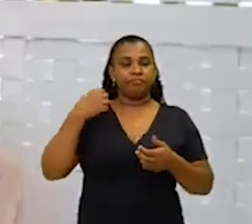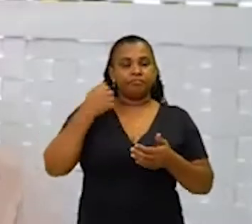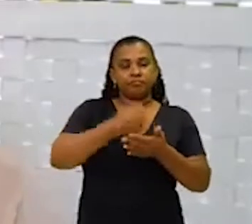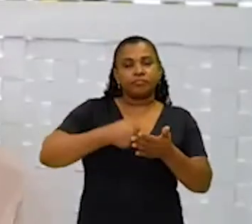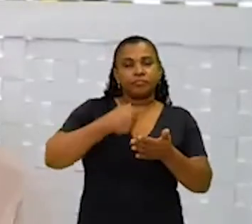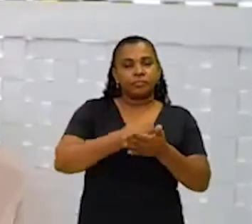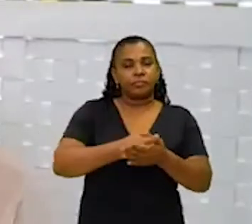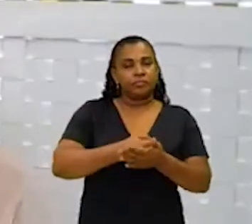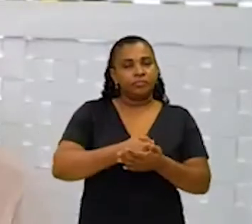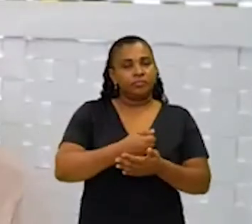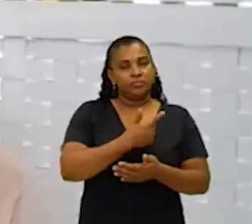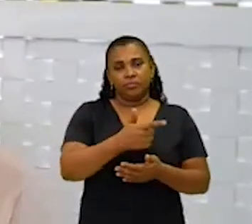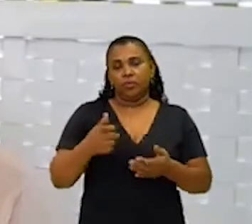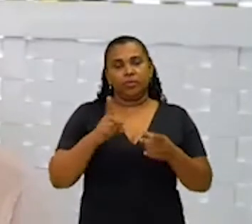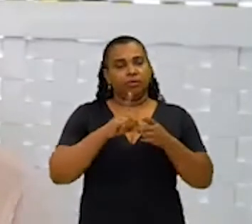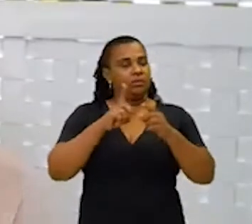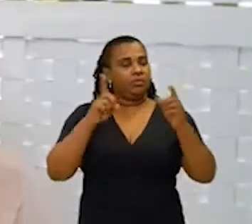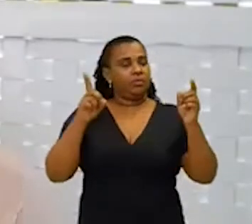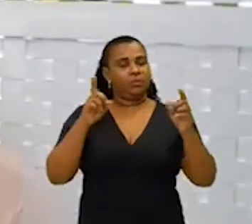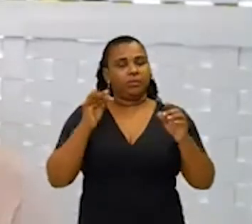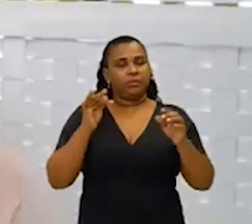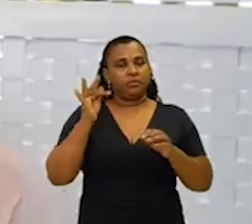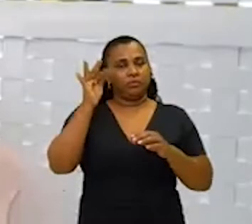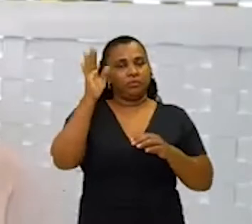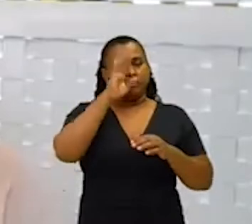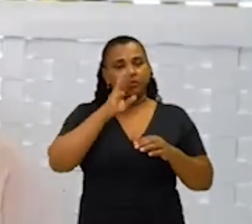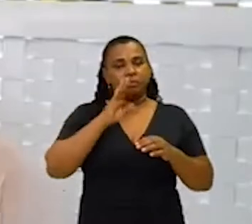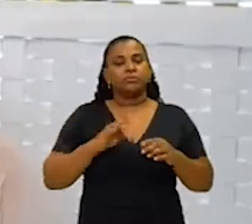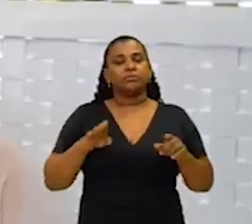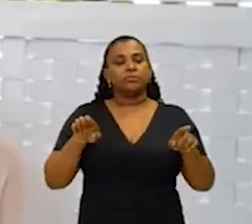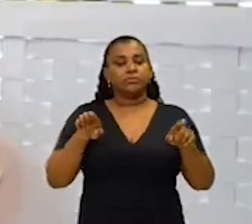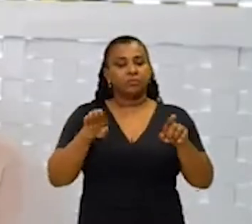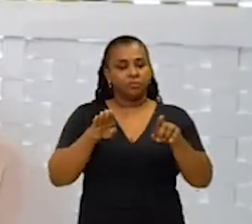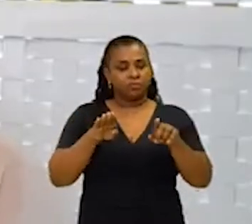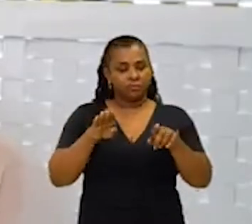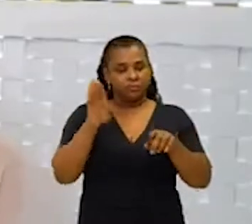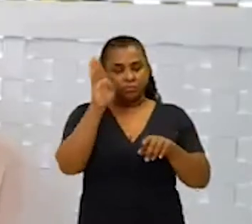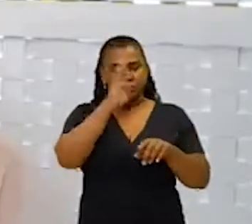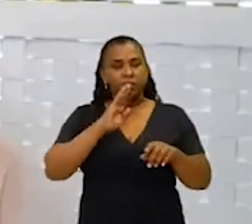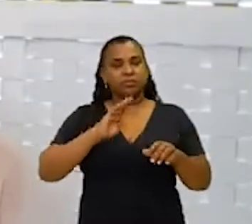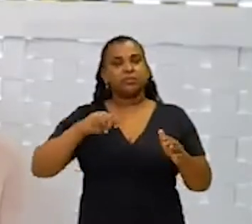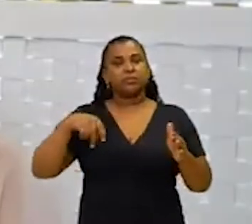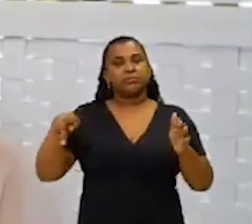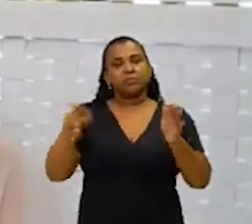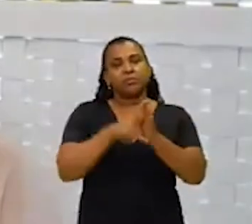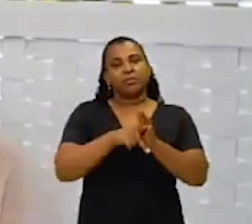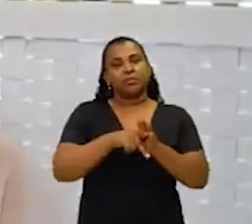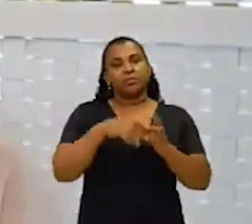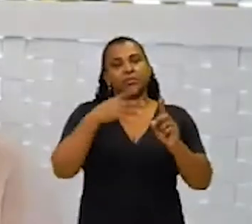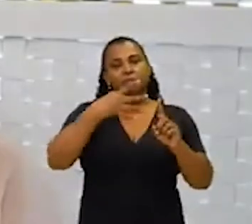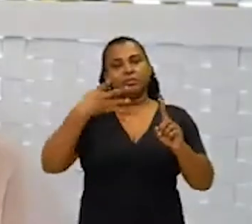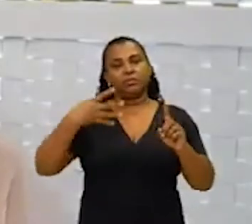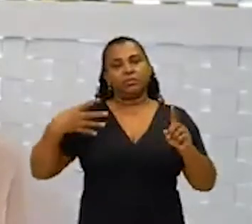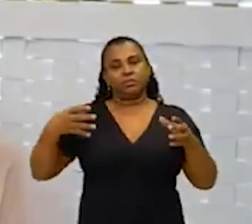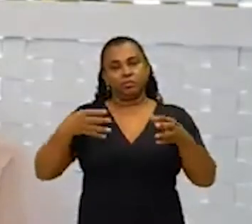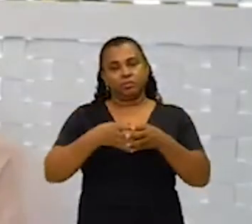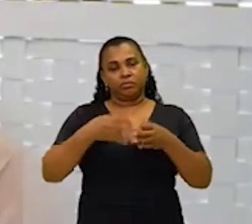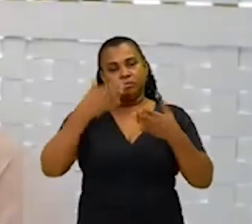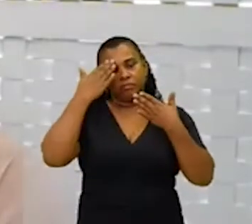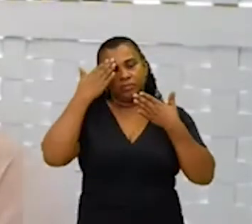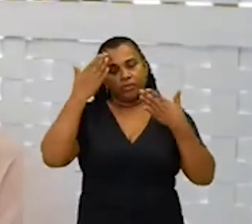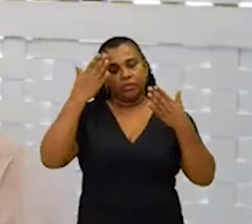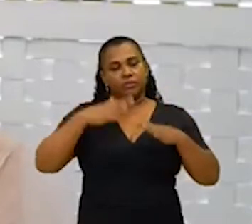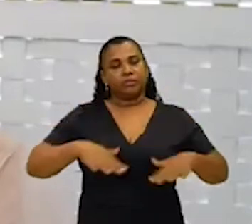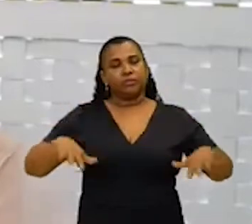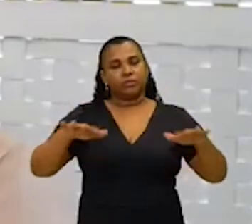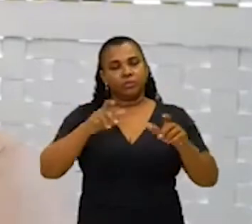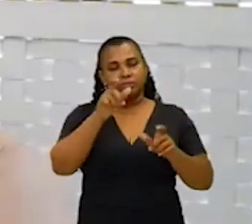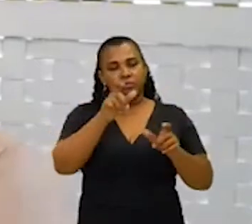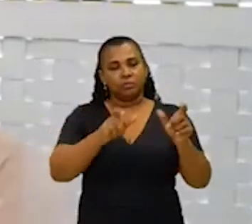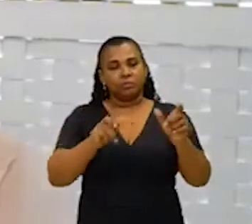demografia do Brasil também era GTI muito obrigada a dor de todas e o pernilo saudando-o memória do